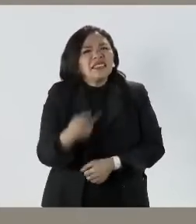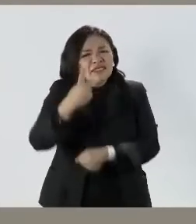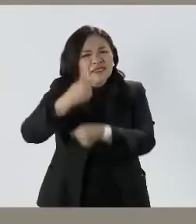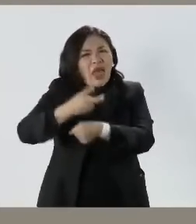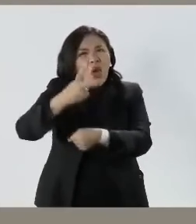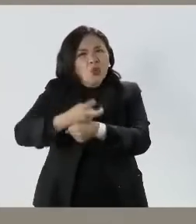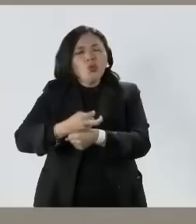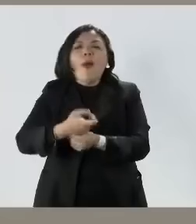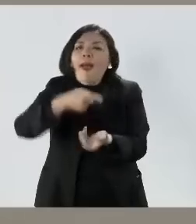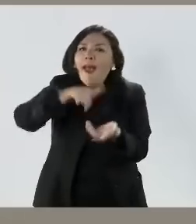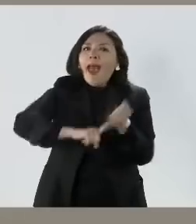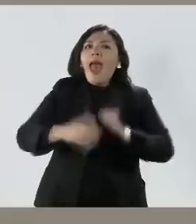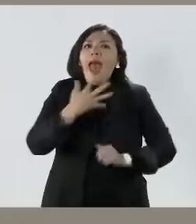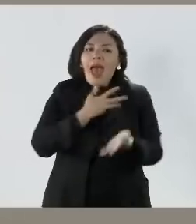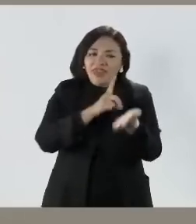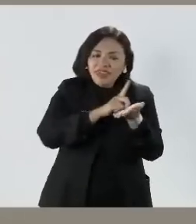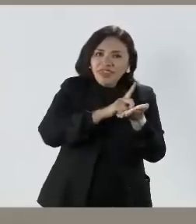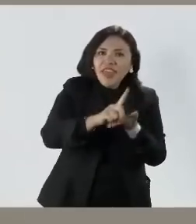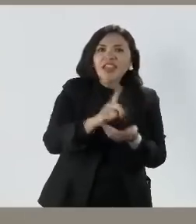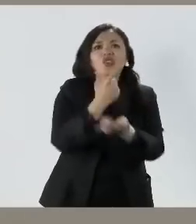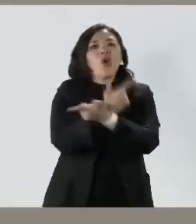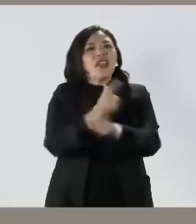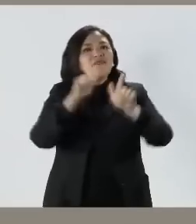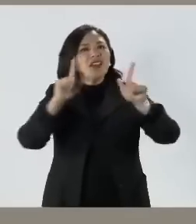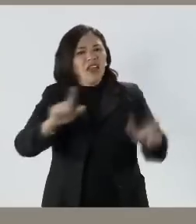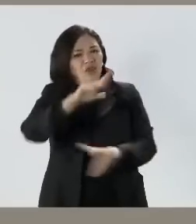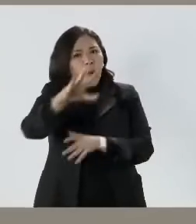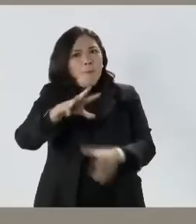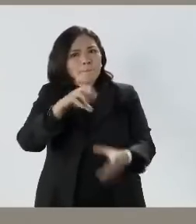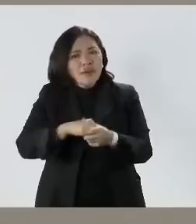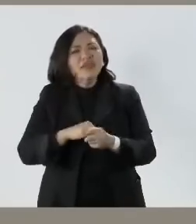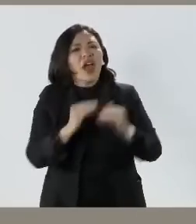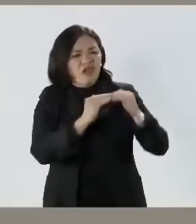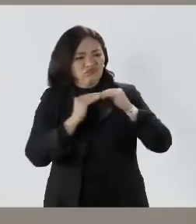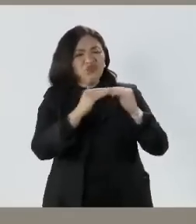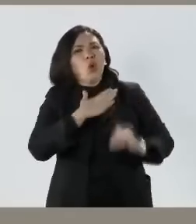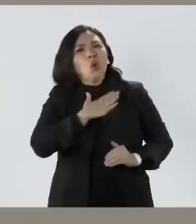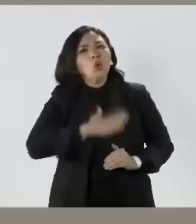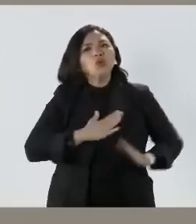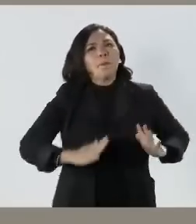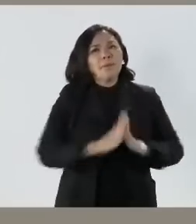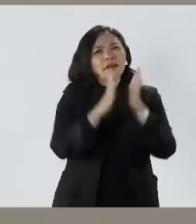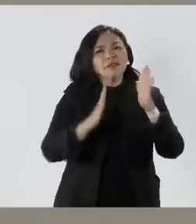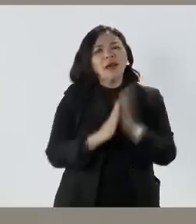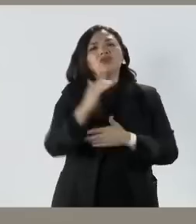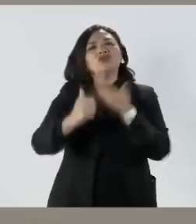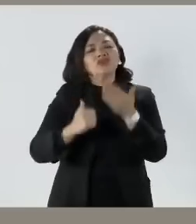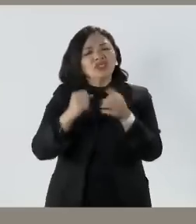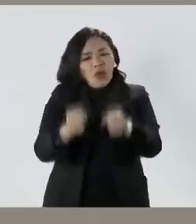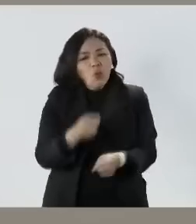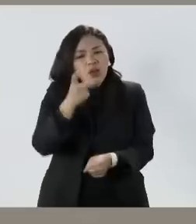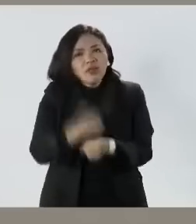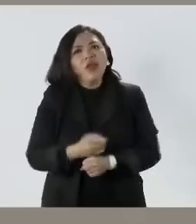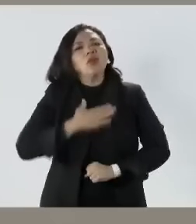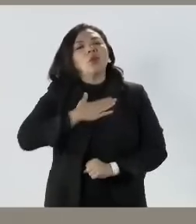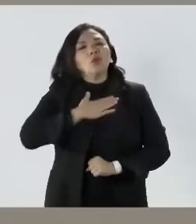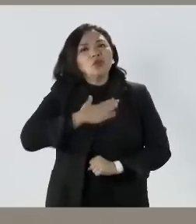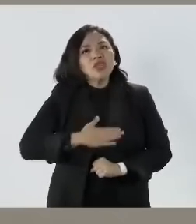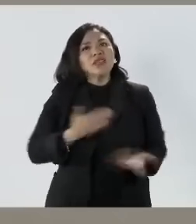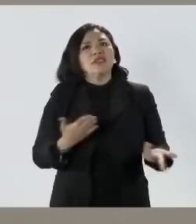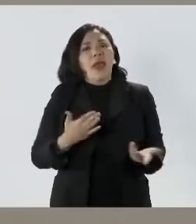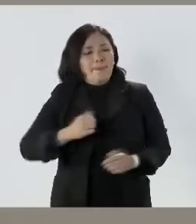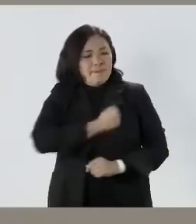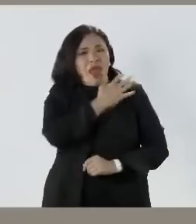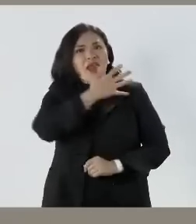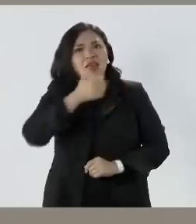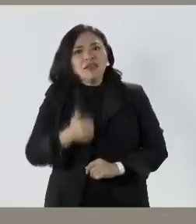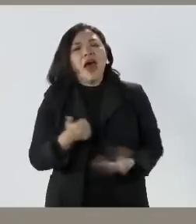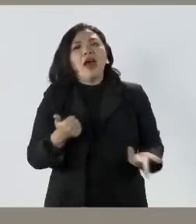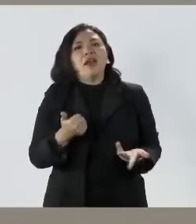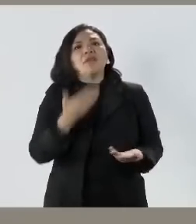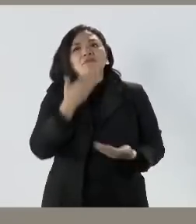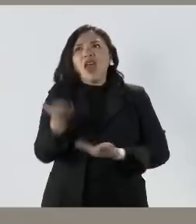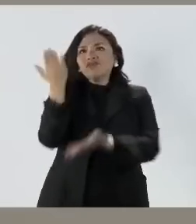derechos libertades plenas más democracia seguridad justicia bienestar y prosperidad